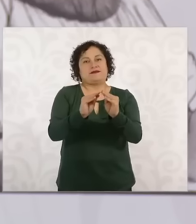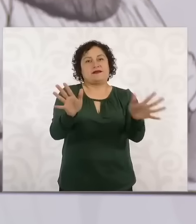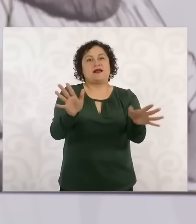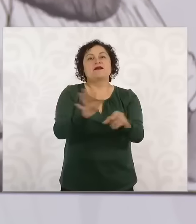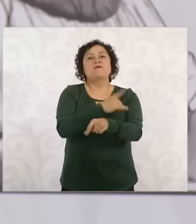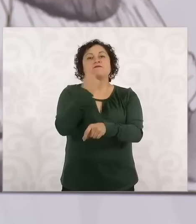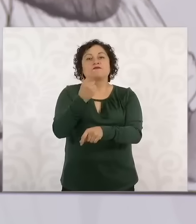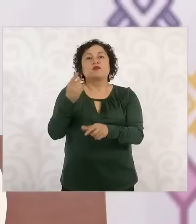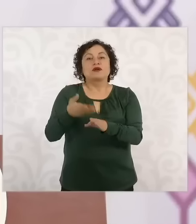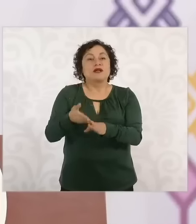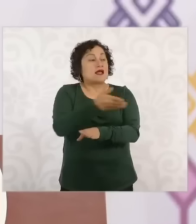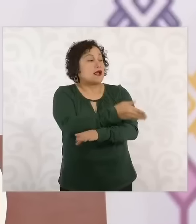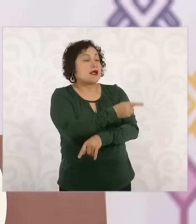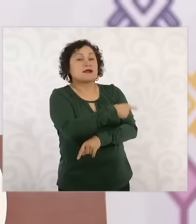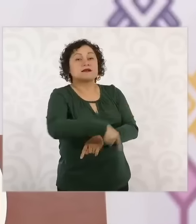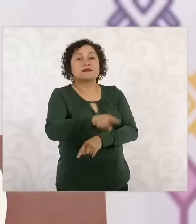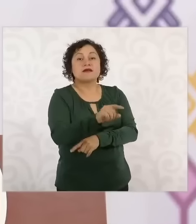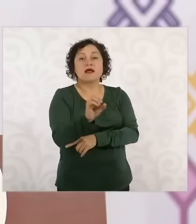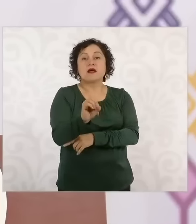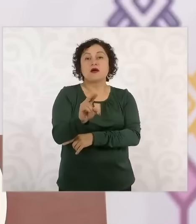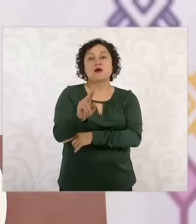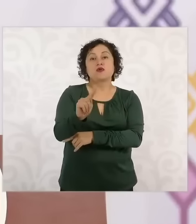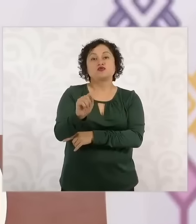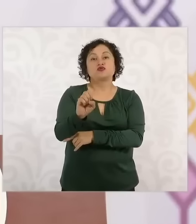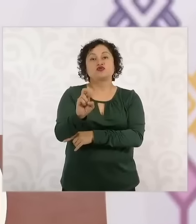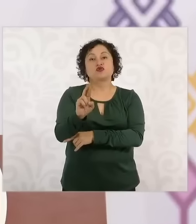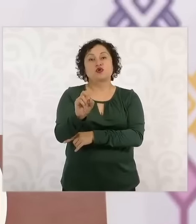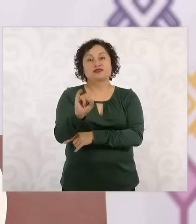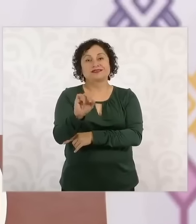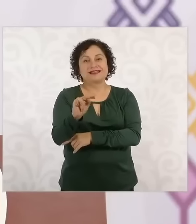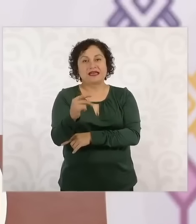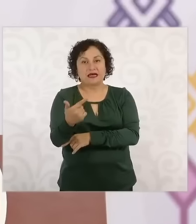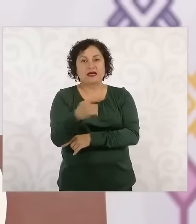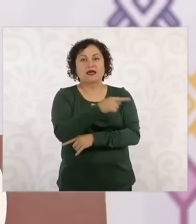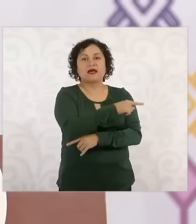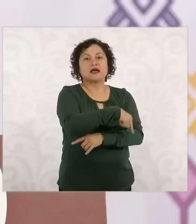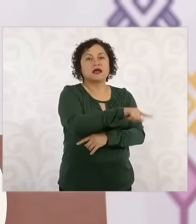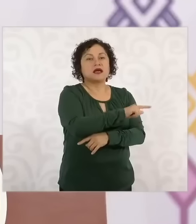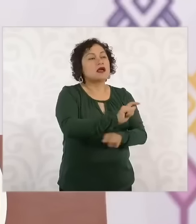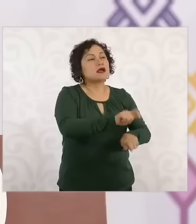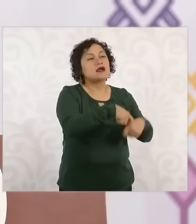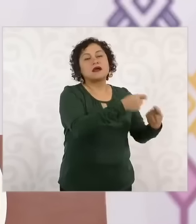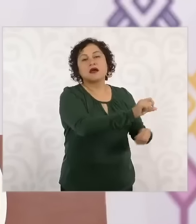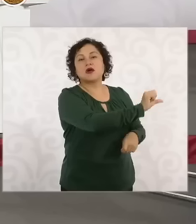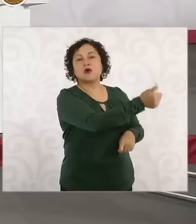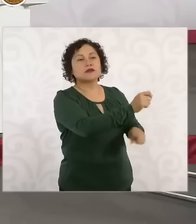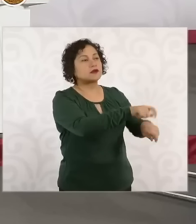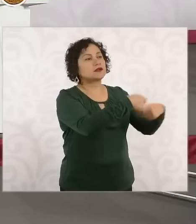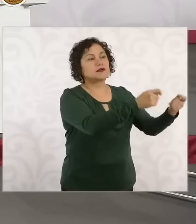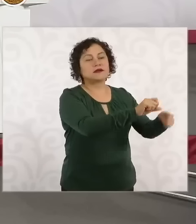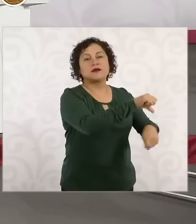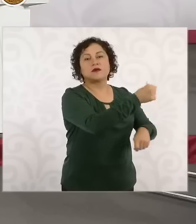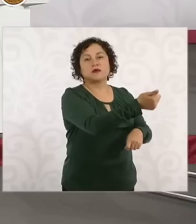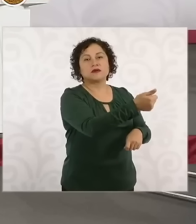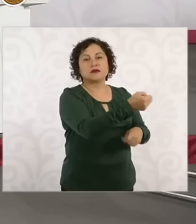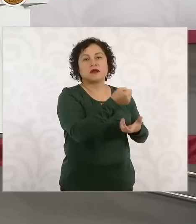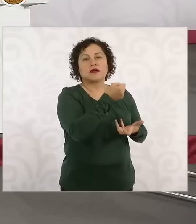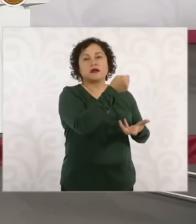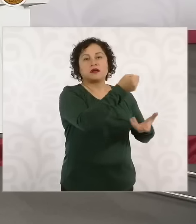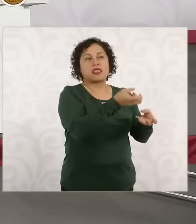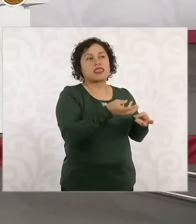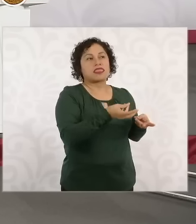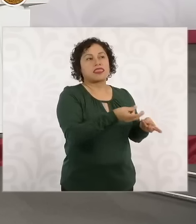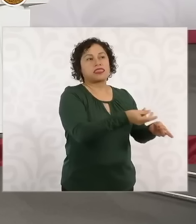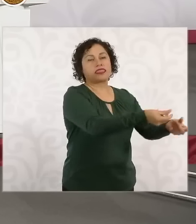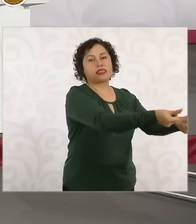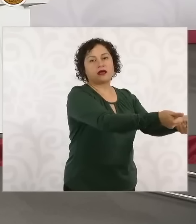el outsourcing y eso le da al IMS más recursos y con esos recursos se hacen más hospitales. Ahora,